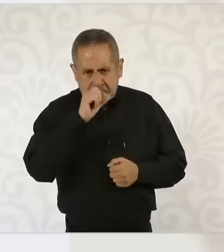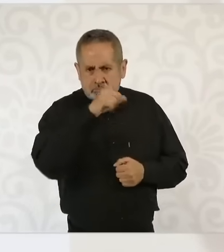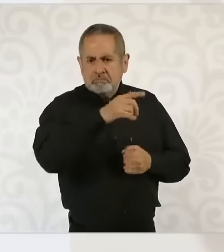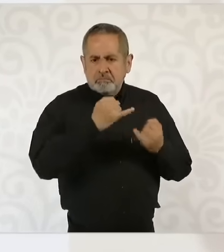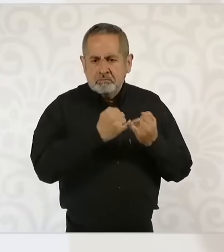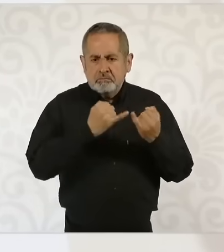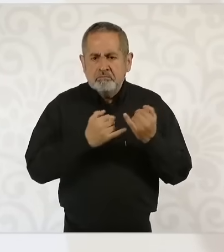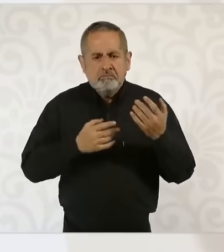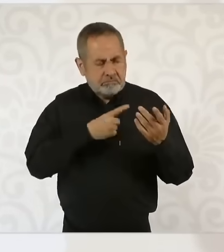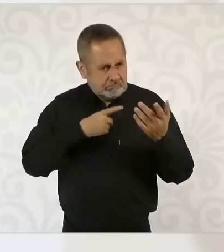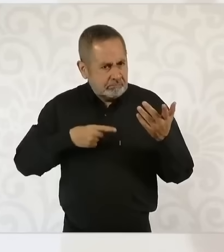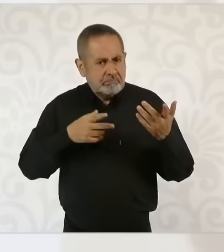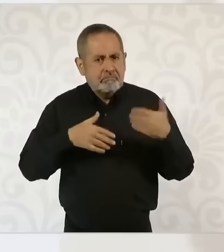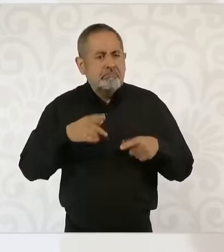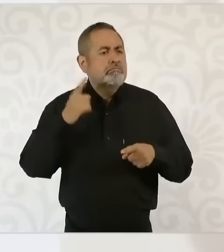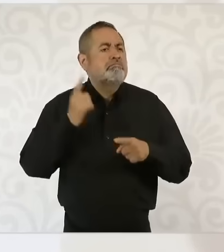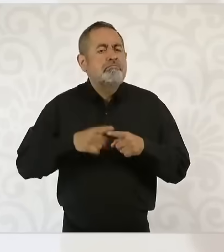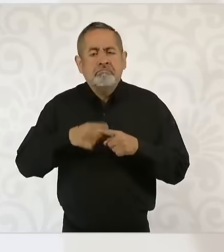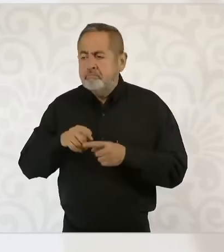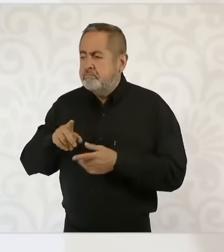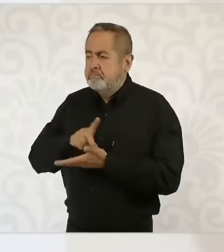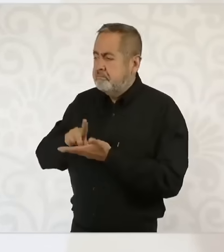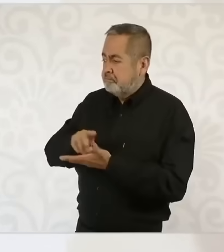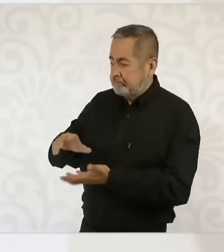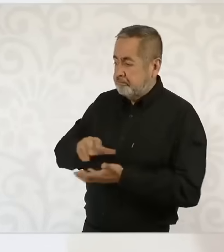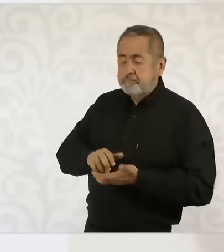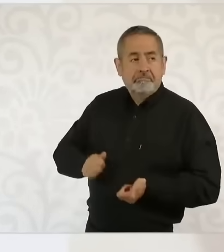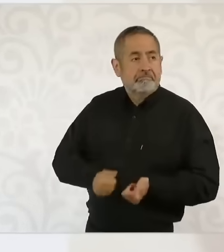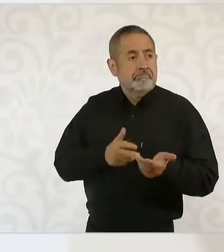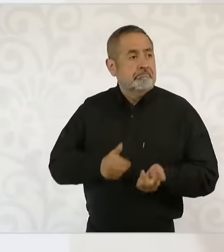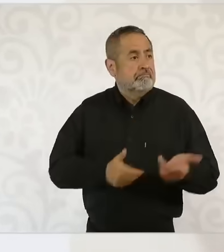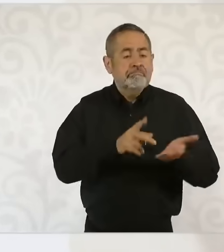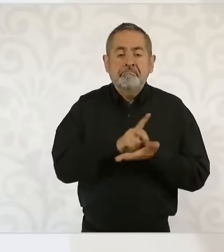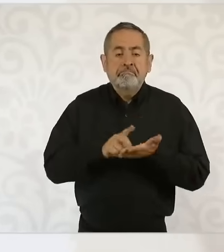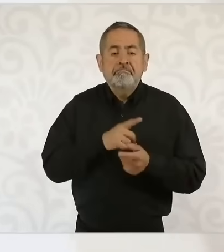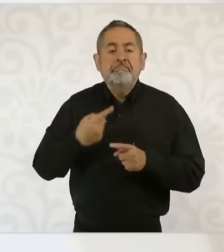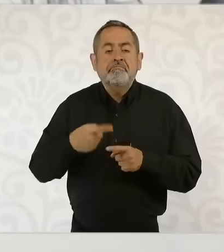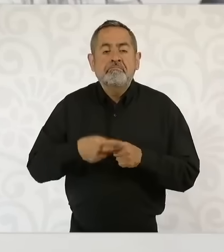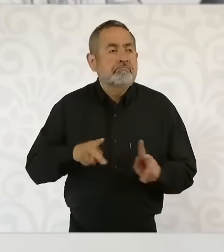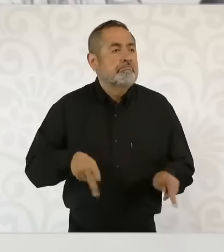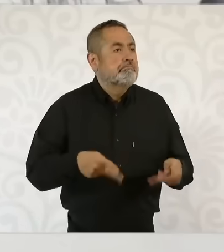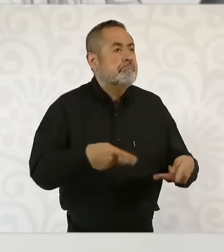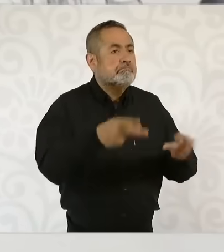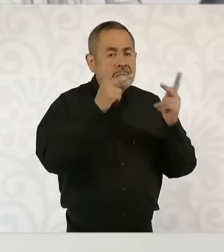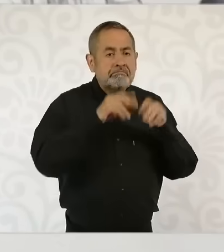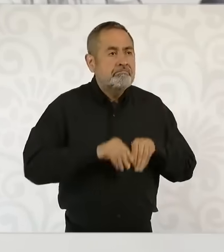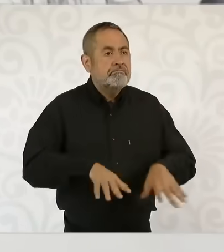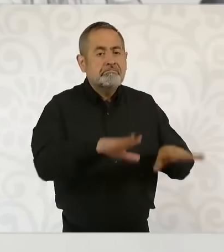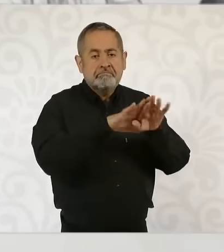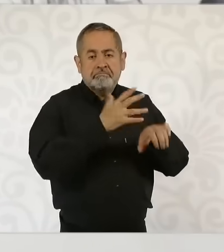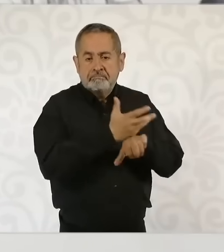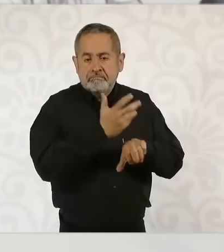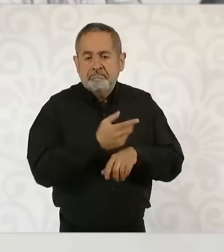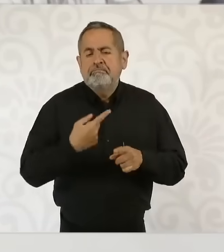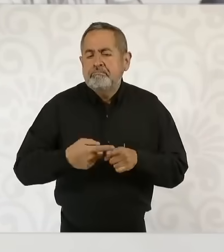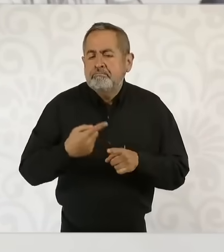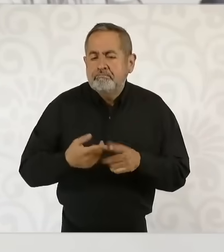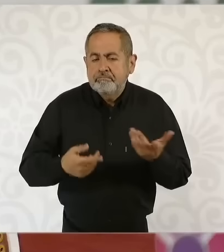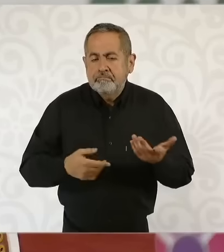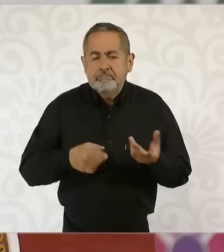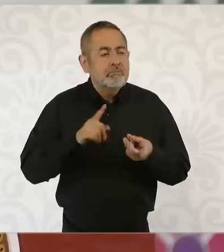Siempre hemos dicho, ¿quién distribuye la droga en Estados Unidos? ¿Quién la vende? ¿Dónde están las